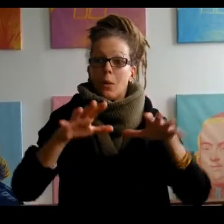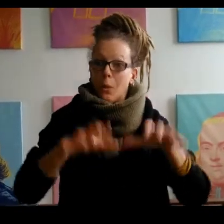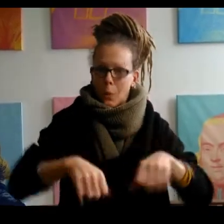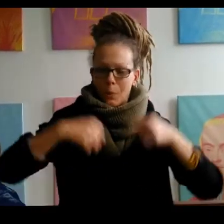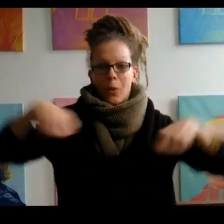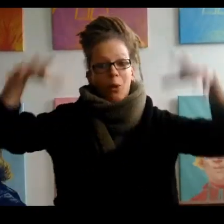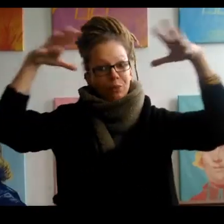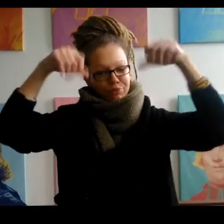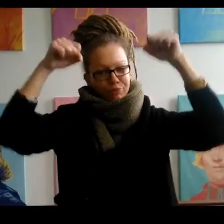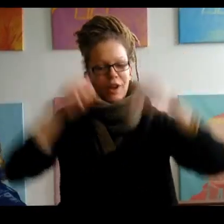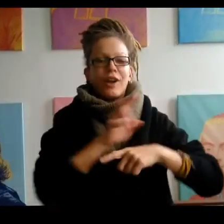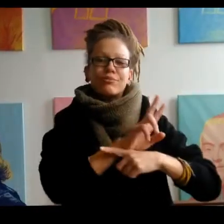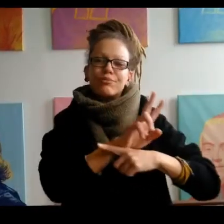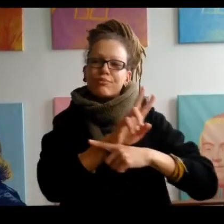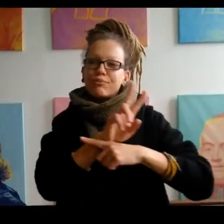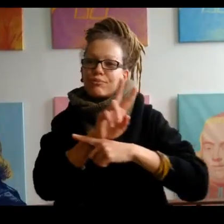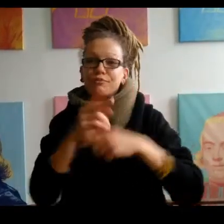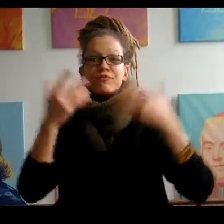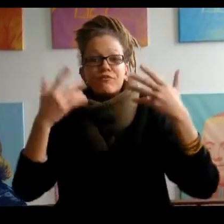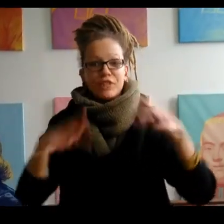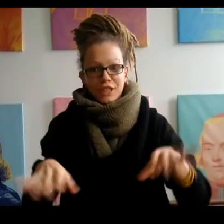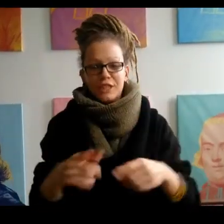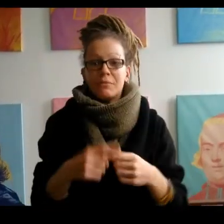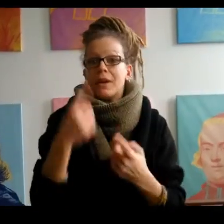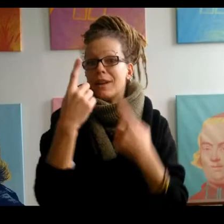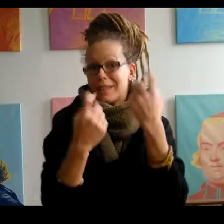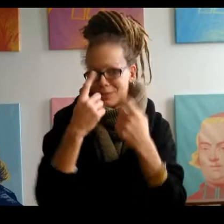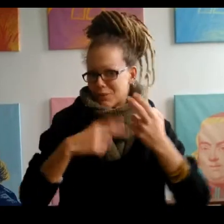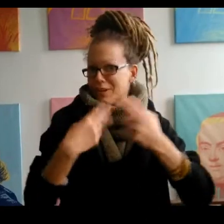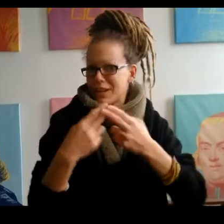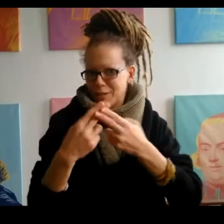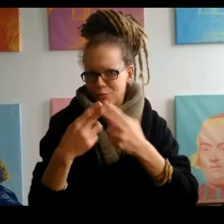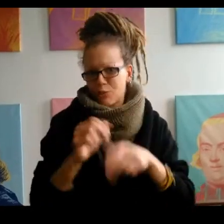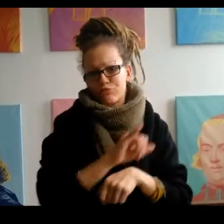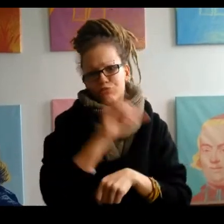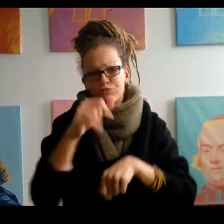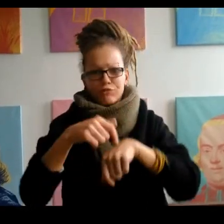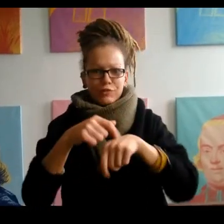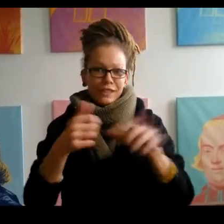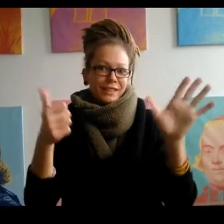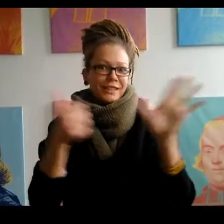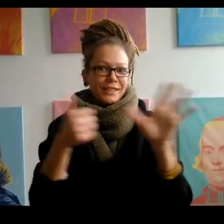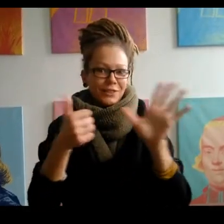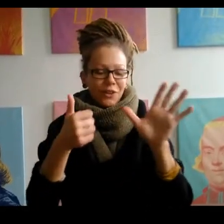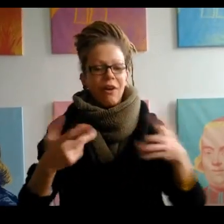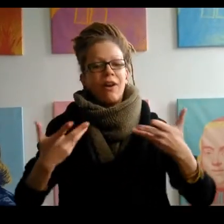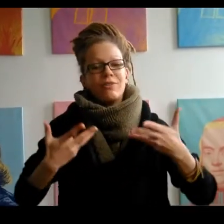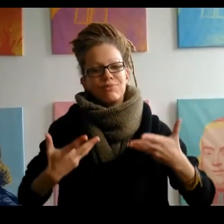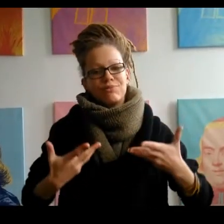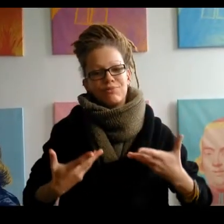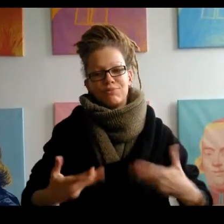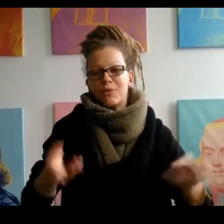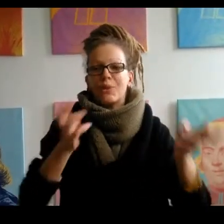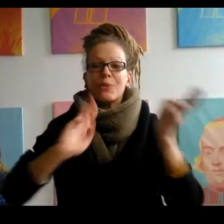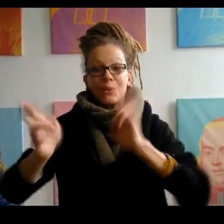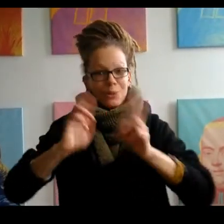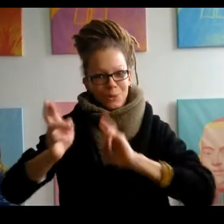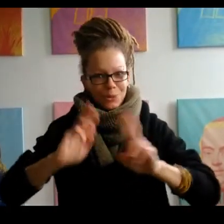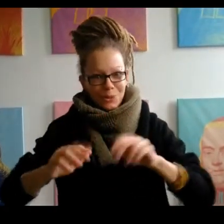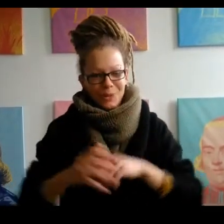On reprend les lumières éteintes. Après le film et les questions/réponses, il sera temps de se quitter à 18h.